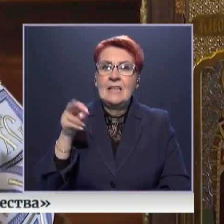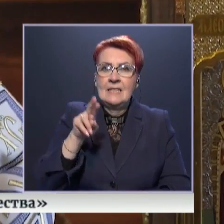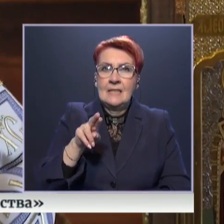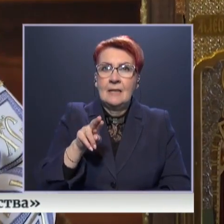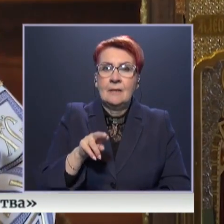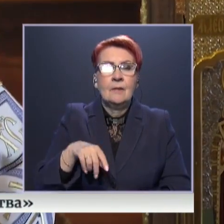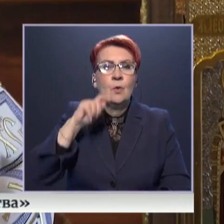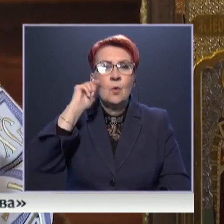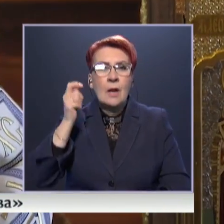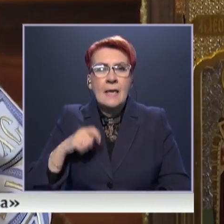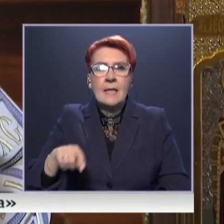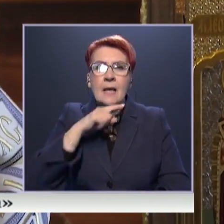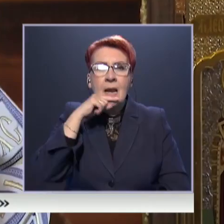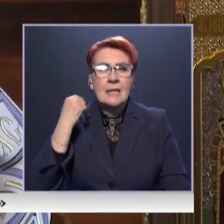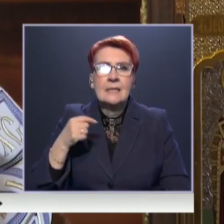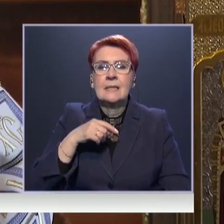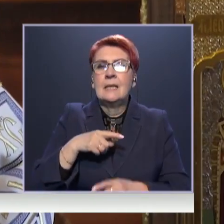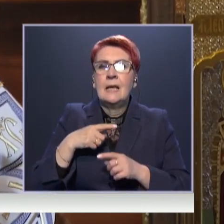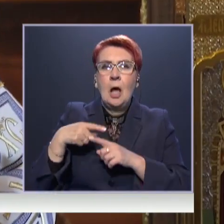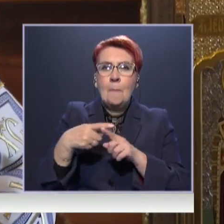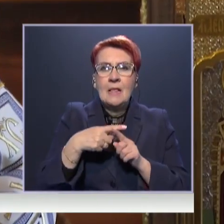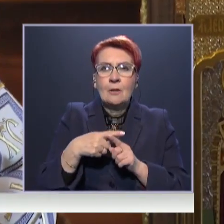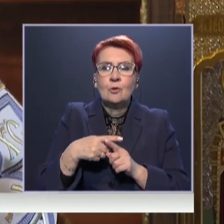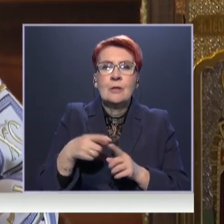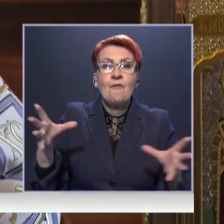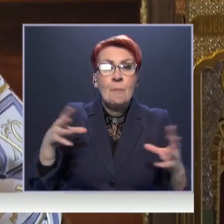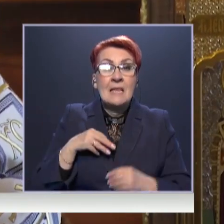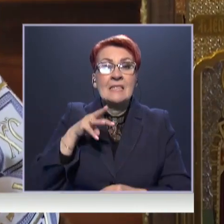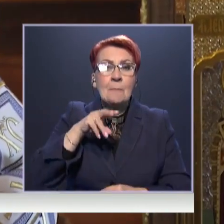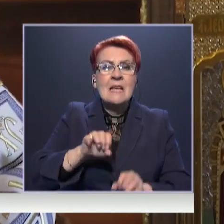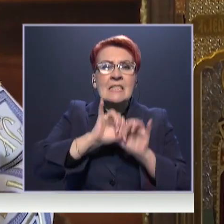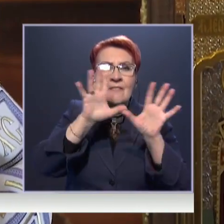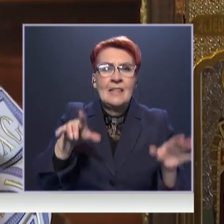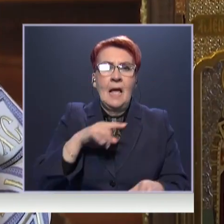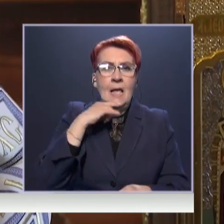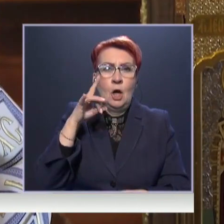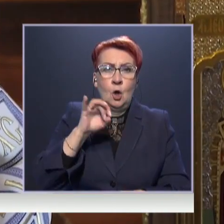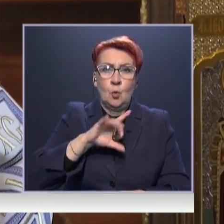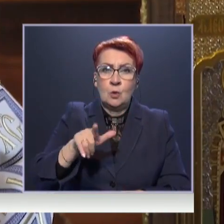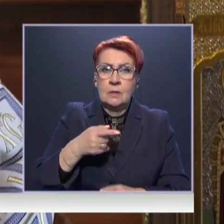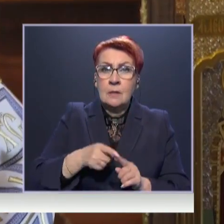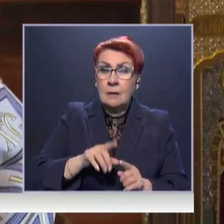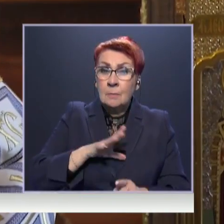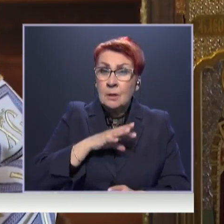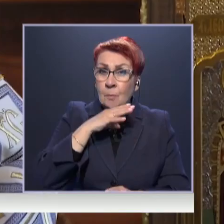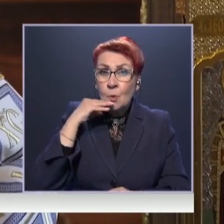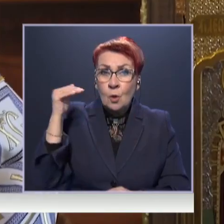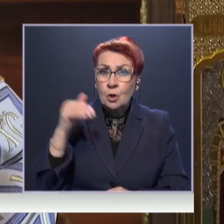России Беларусь вместе мы святая Русь Это был многотысячный